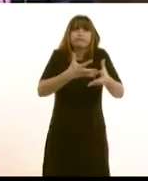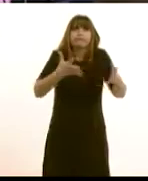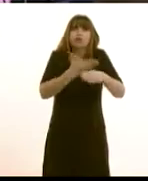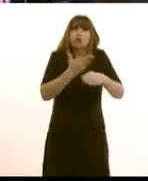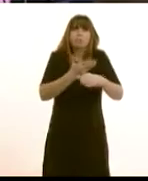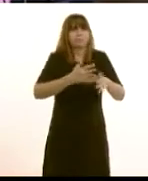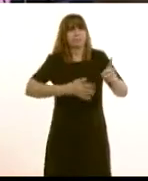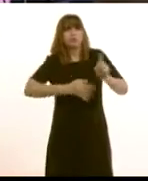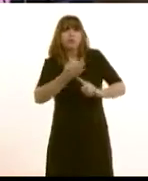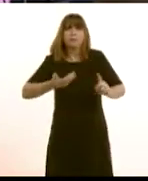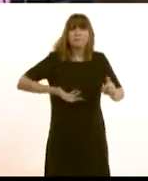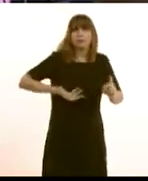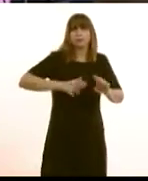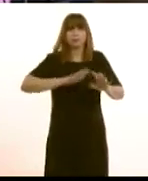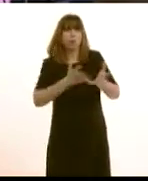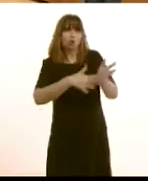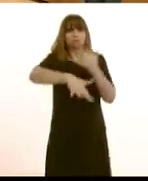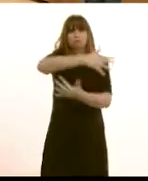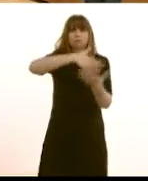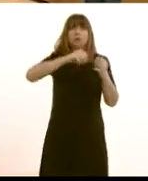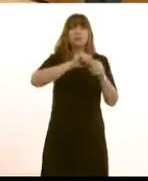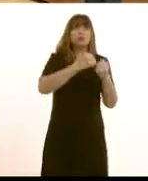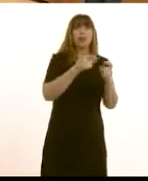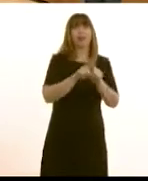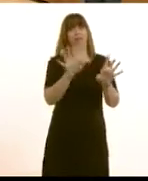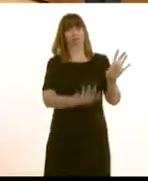a Chymru gyfan. Paul Davies: Brif Weinidog, un ffordd o wella